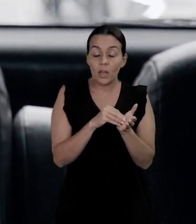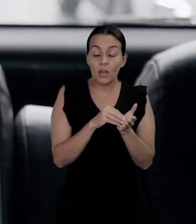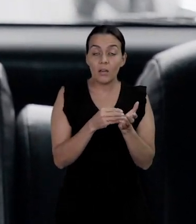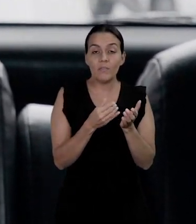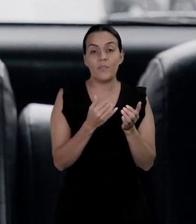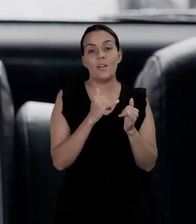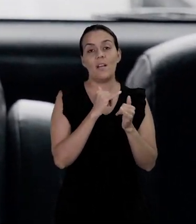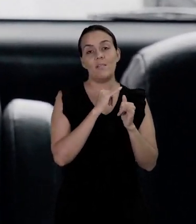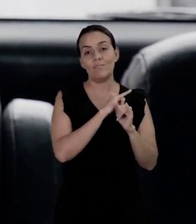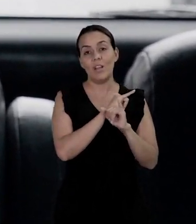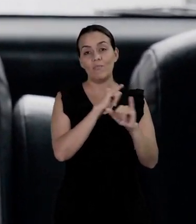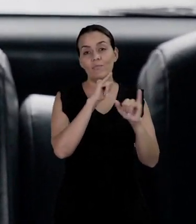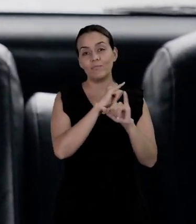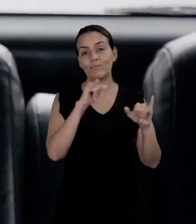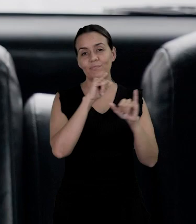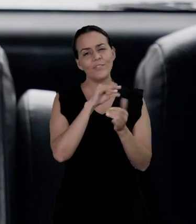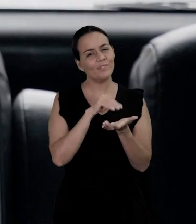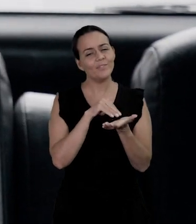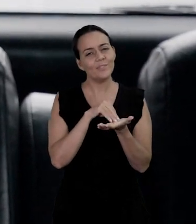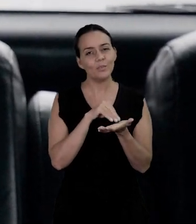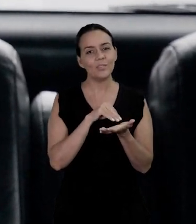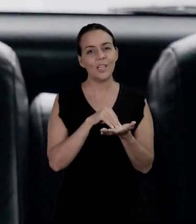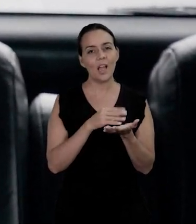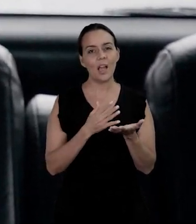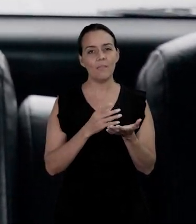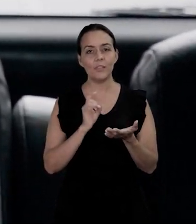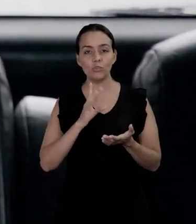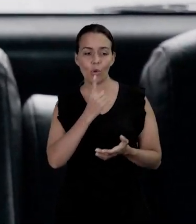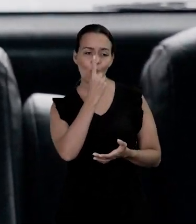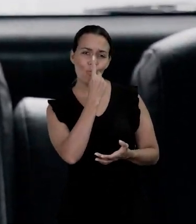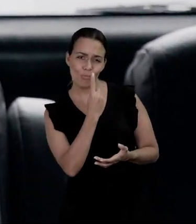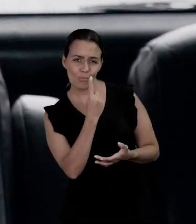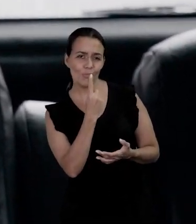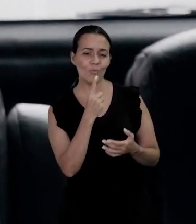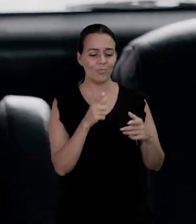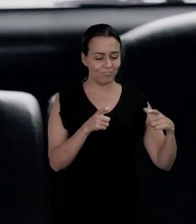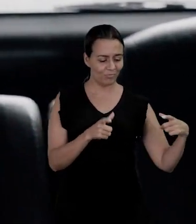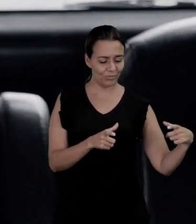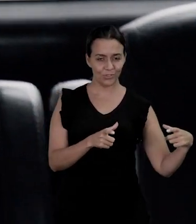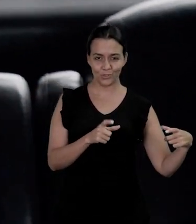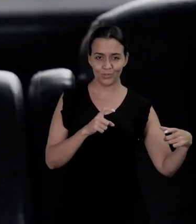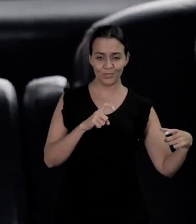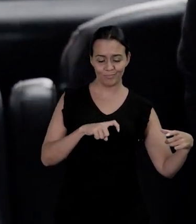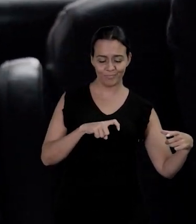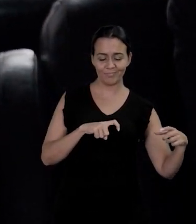mas que a gente consumia, se dedicava por uma obra só, para um disco só, para uma fitinha que você gravava.